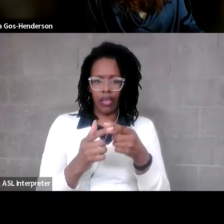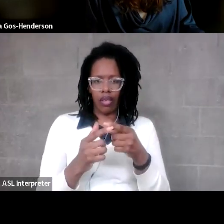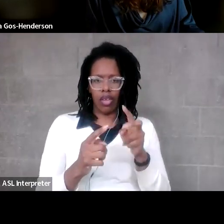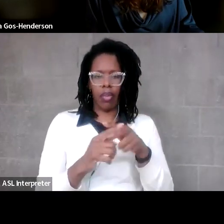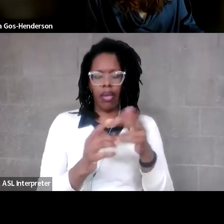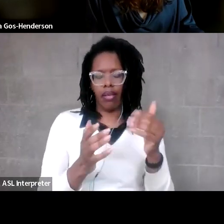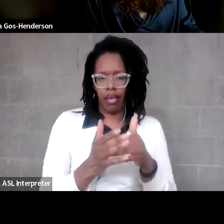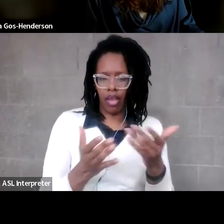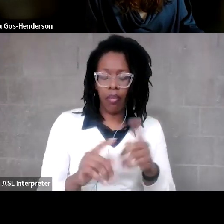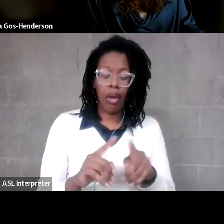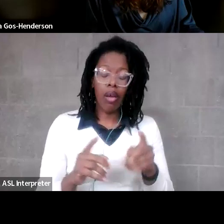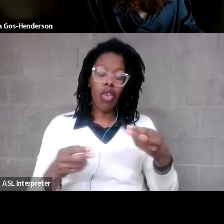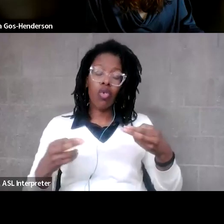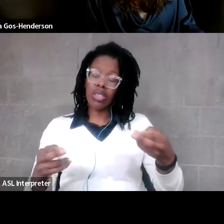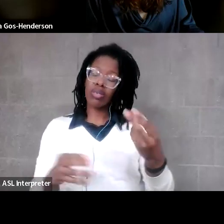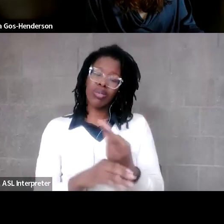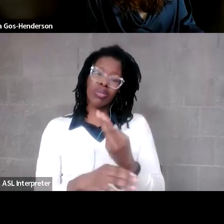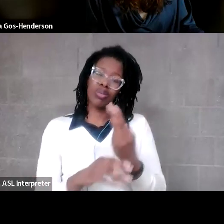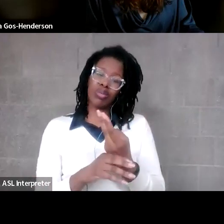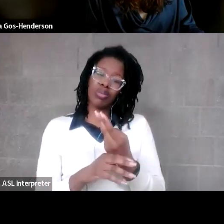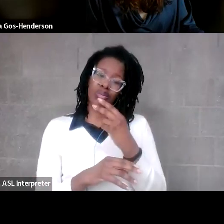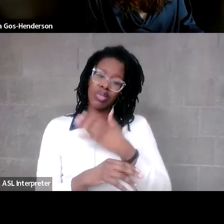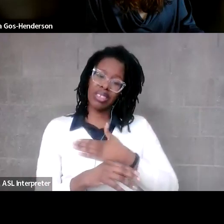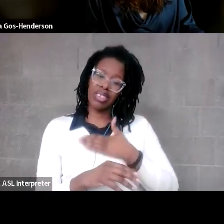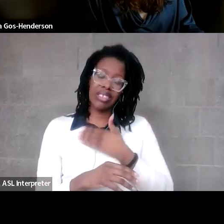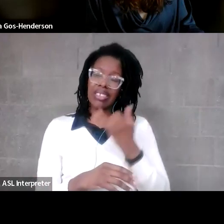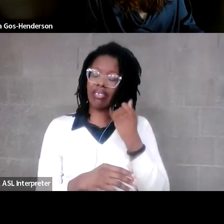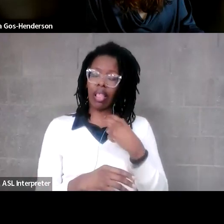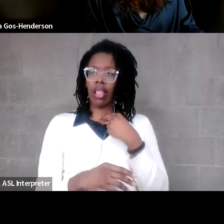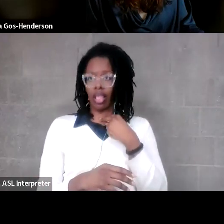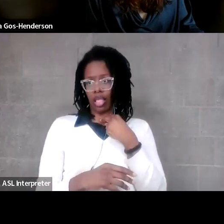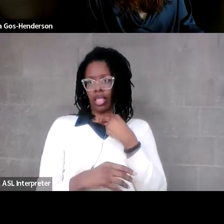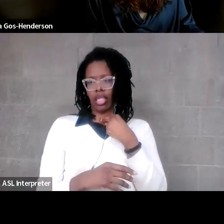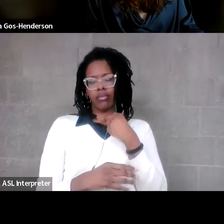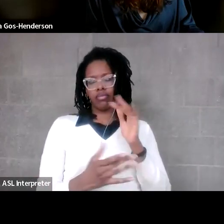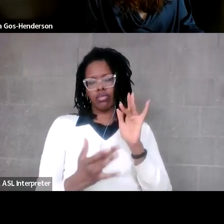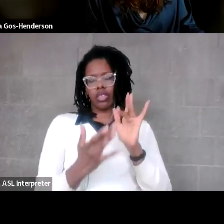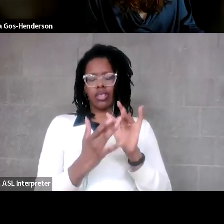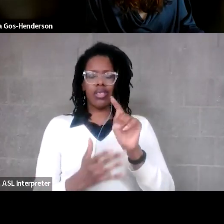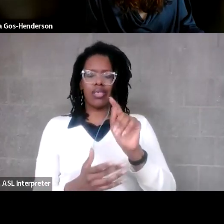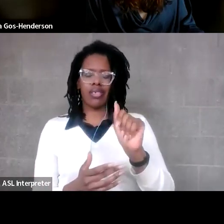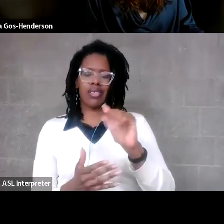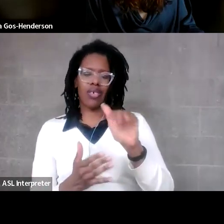Pero de nuevo, usen nuestros recursos y si todavía están atascados, contacten a su enlace del TA Center, realmente pueden ayudarles